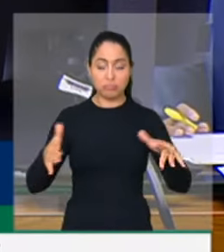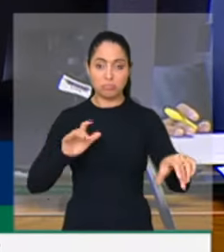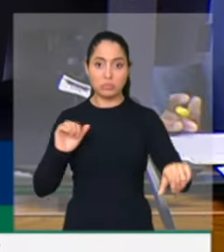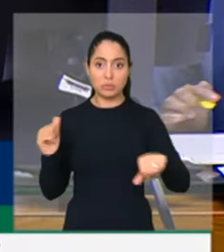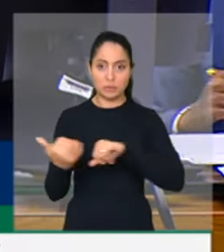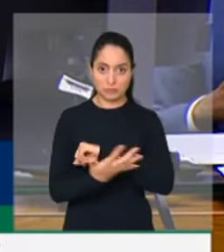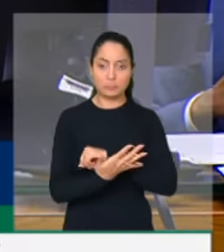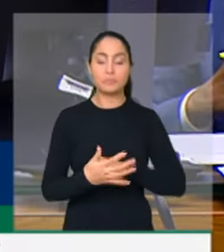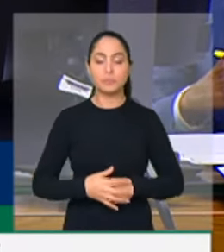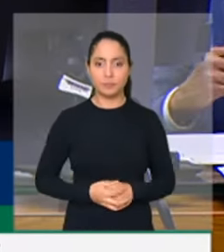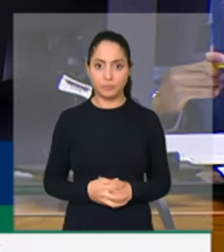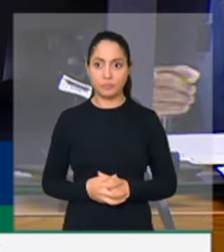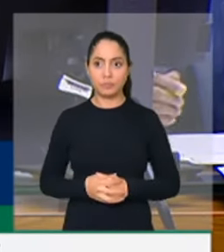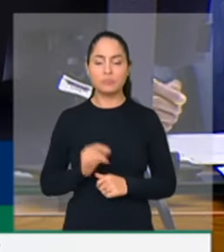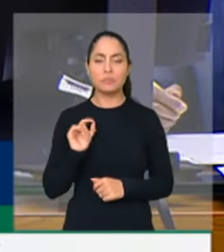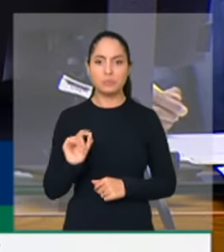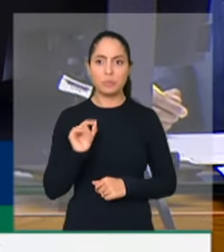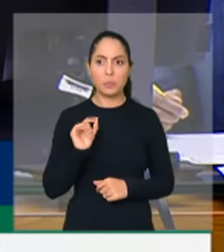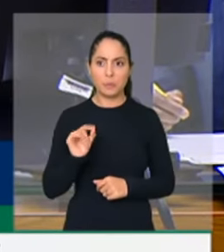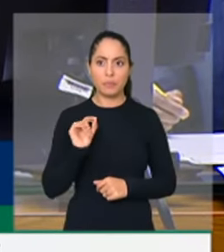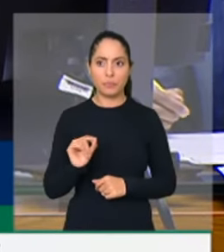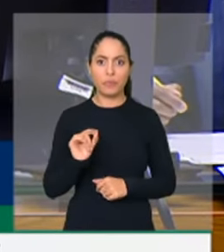E TRIBUTAÇÃO... E COMISSÃO, CONSTITUIÇÃO, JUSTIÇA E